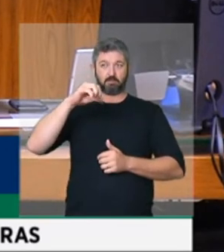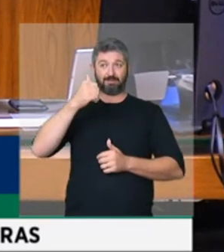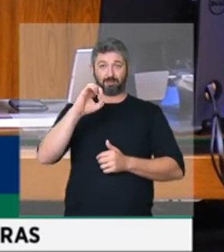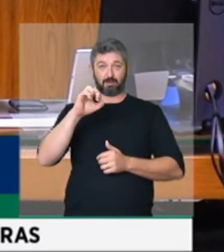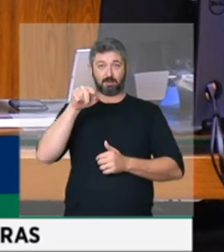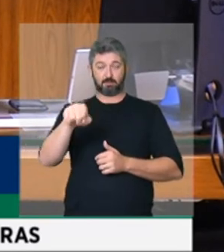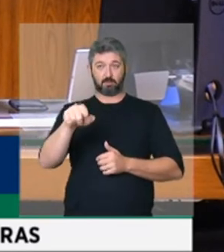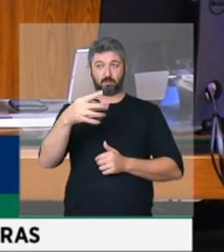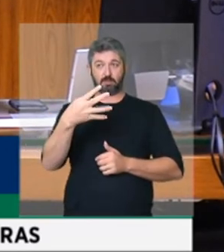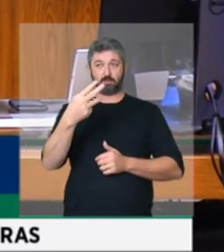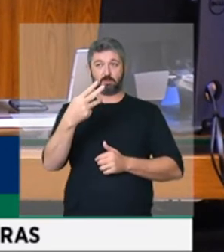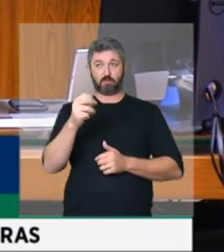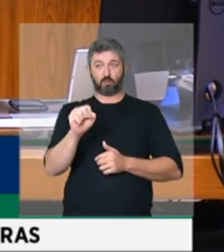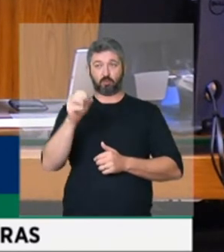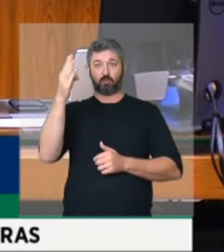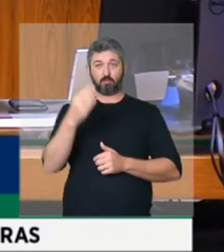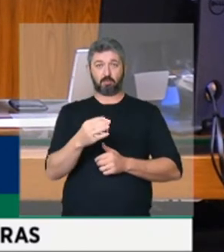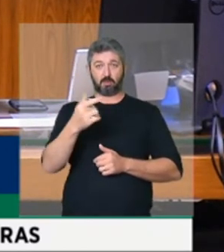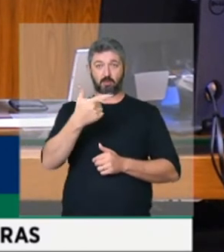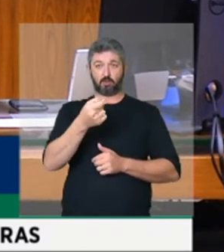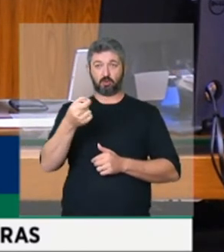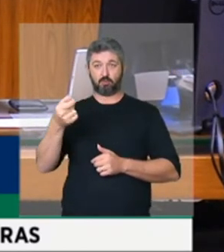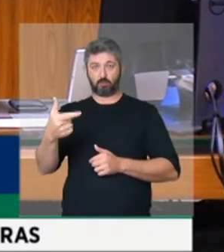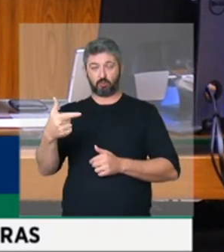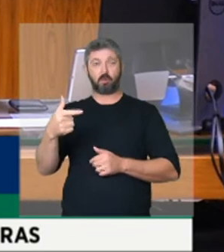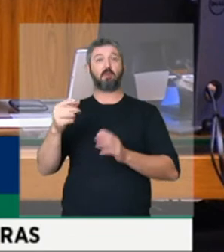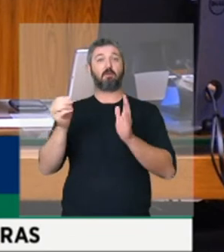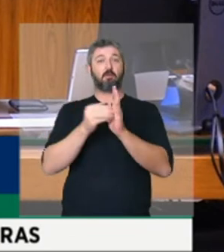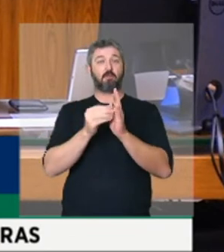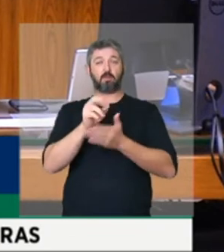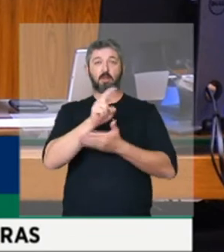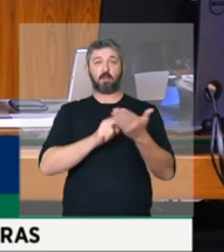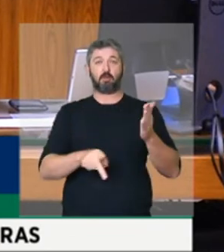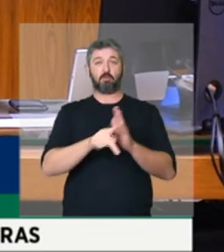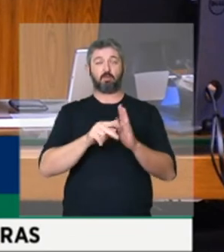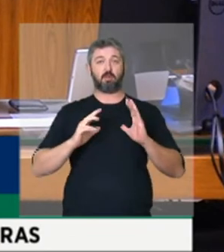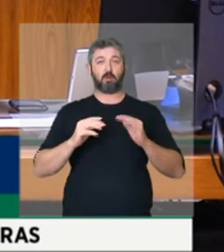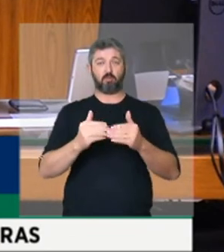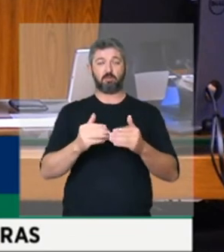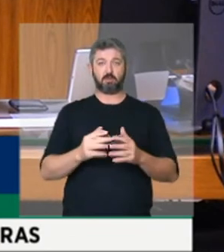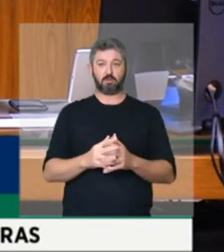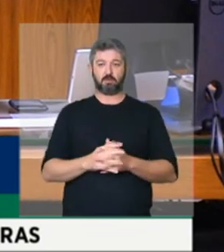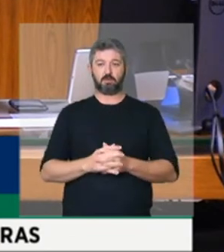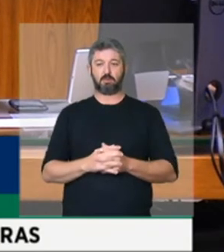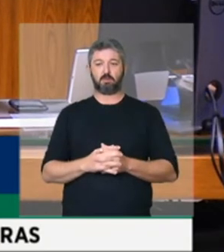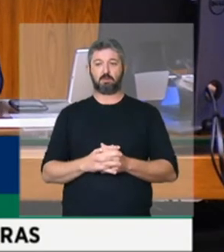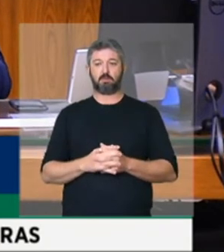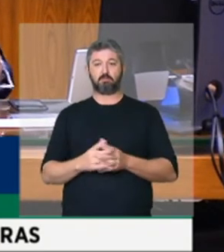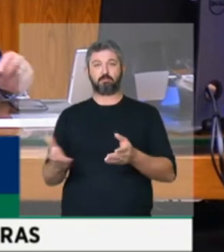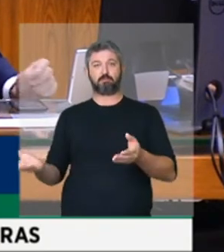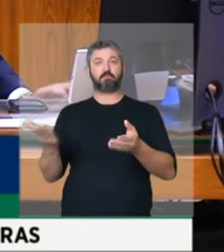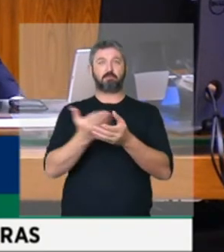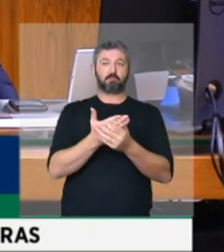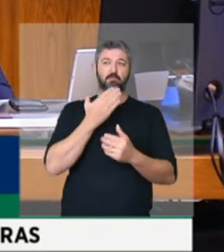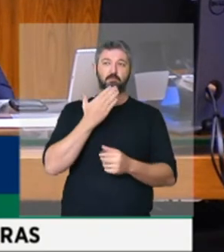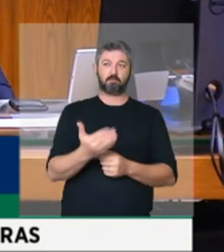2000 E A LEI NÚMERO 10.438 DE 26 DE ABRIL DE 2002 PENDENTE DE PARECER DA COMISSÃO MISTA. HÁ REQUERIMENTOS SOBRE A MESA, QUESTÃO DE ORDEM DO